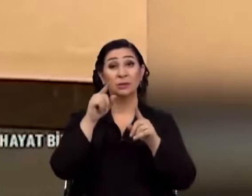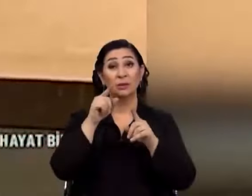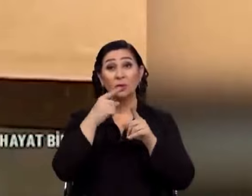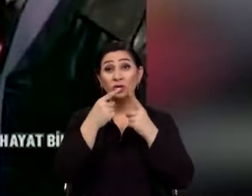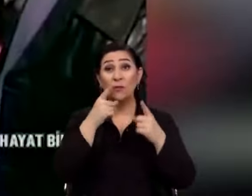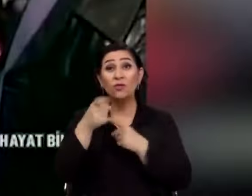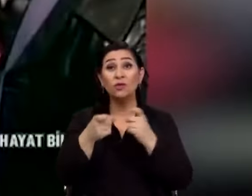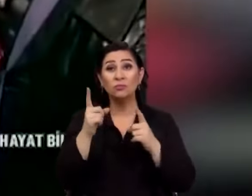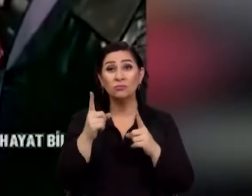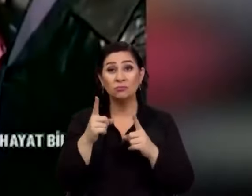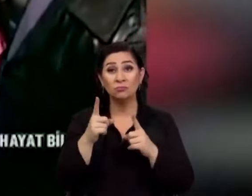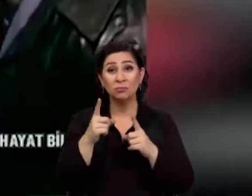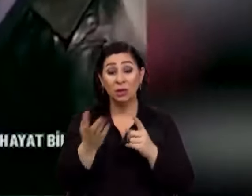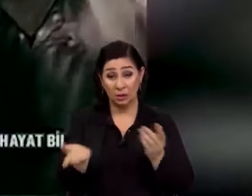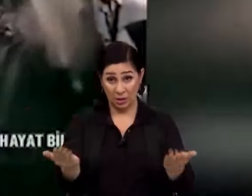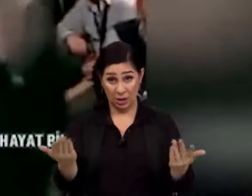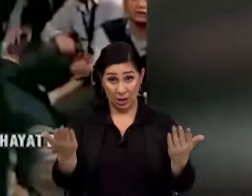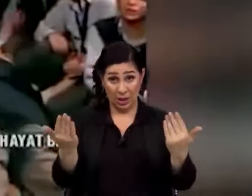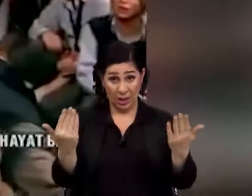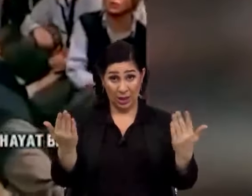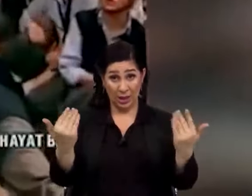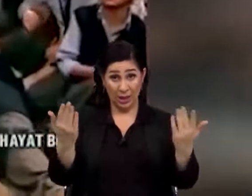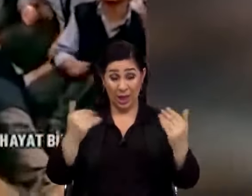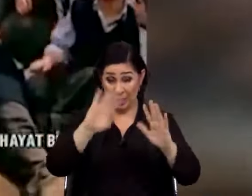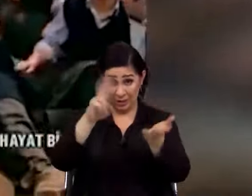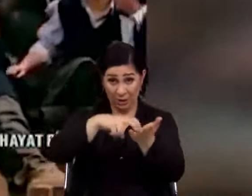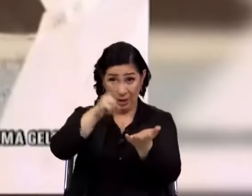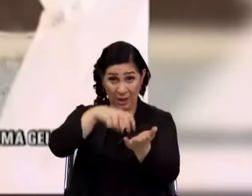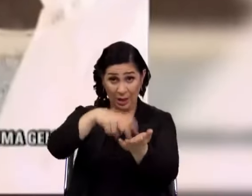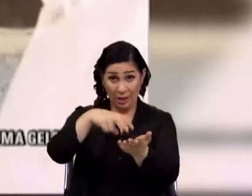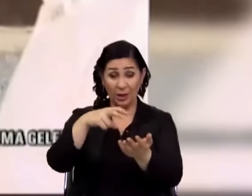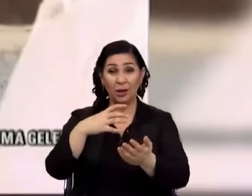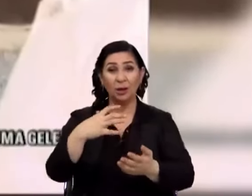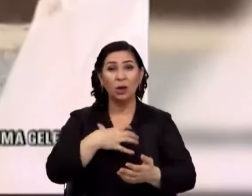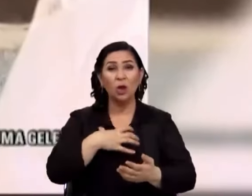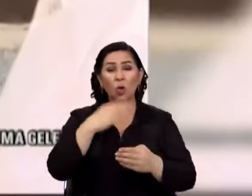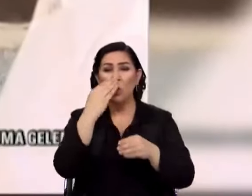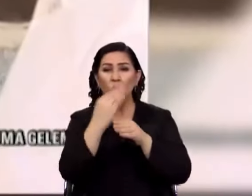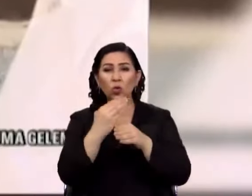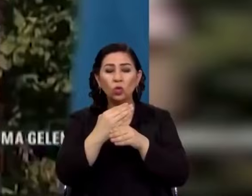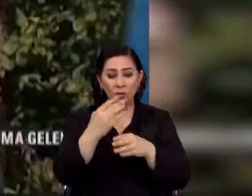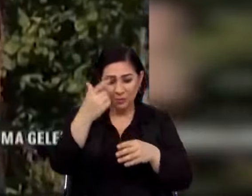konuş Kalkın aya Herkes aın kendine uygun karakteri bulmak adına birçok